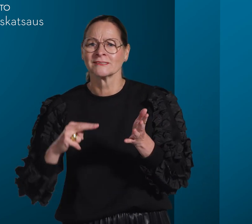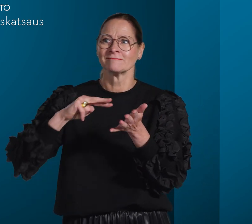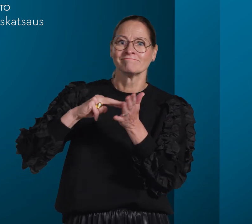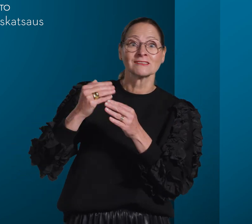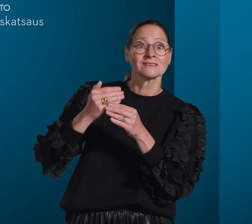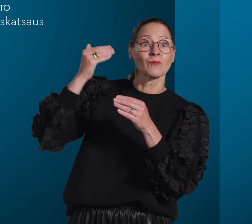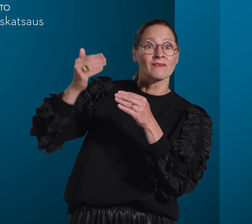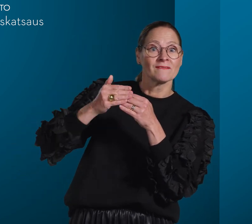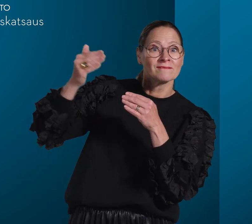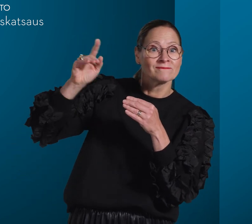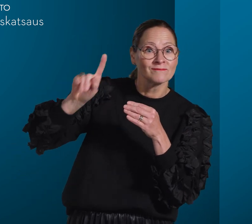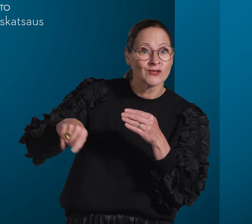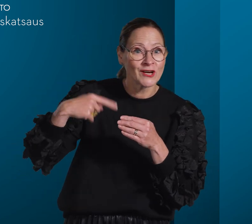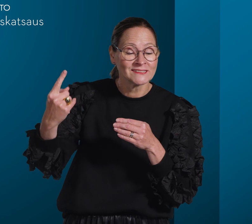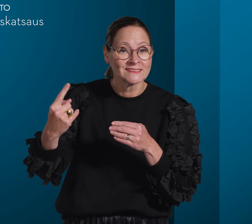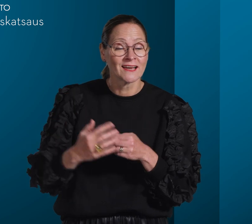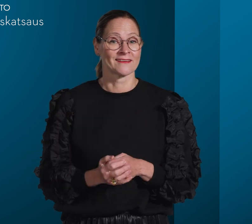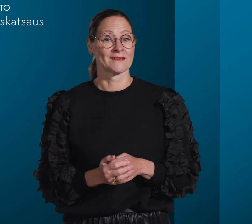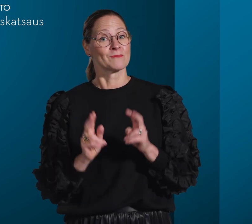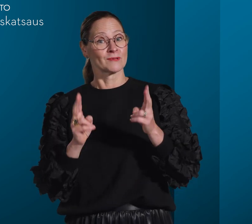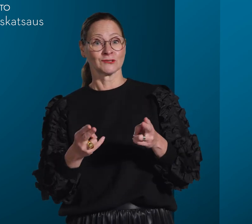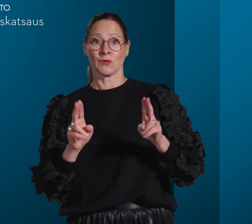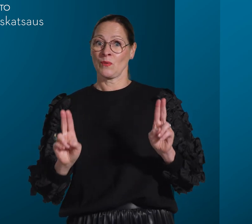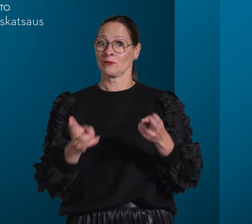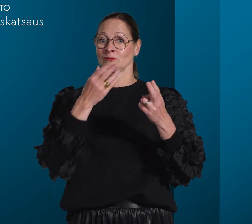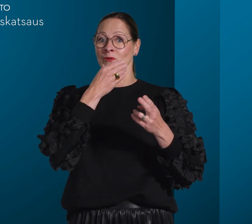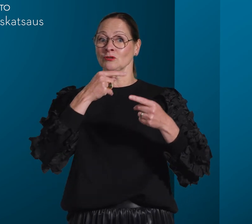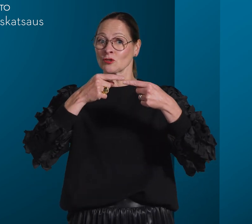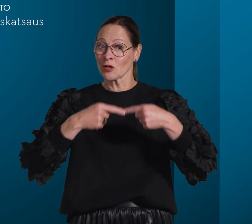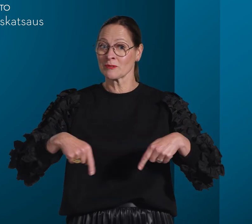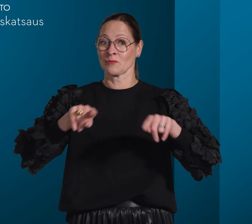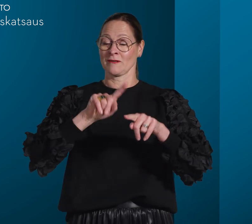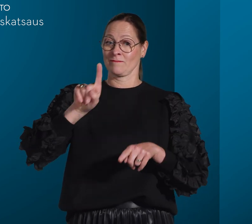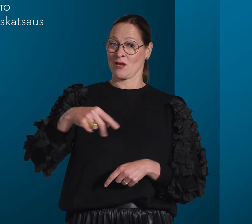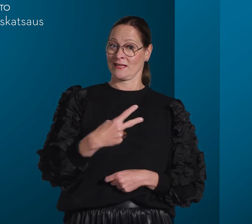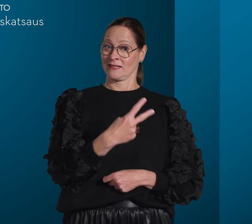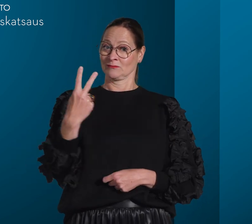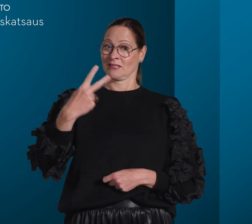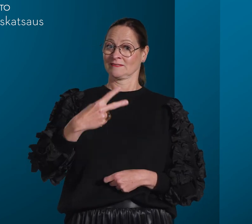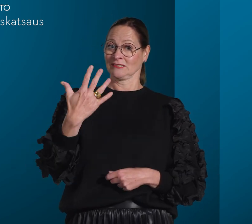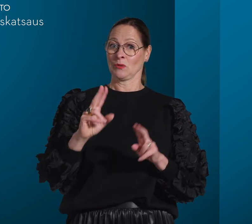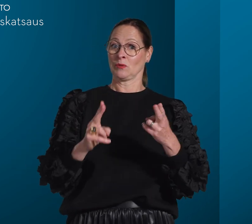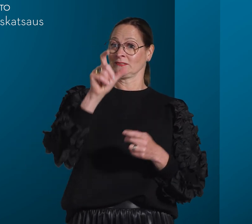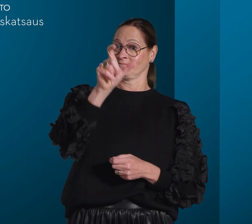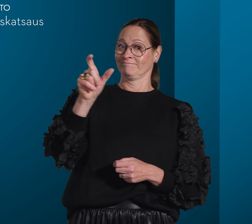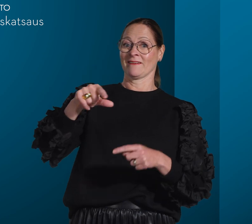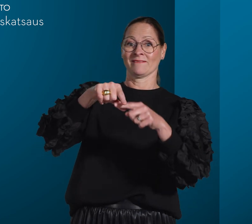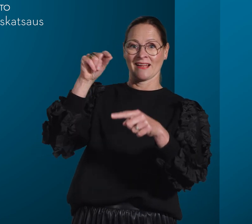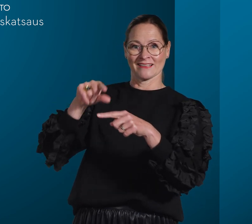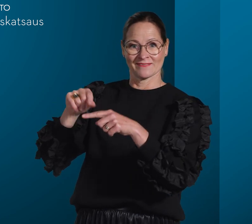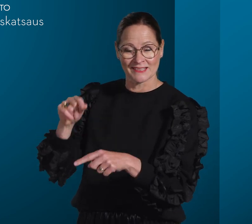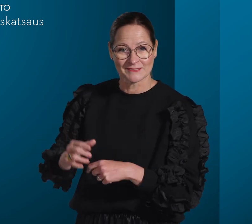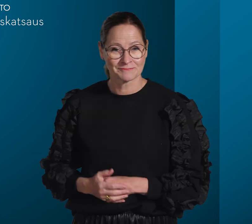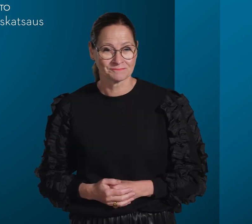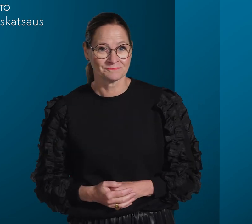suunniteltiin tulevaa sekä valittiin uusi nuorisotoimikunta vuodelle 2025.